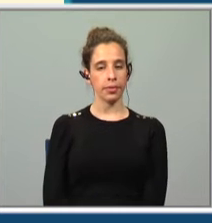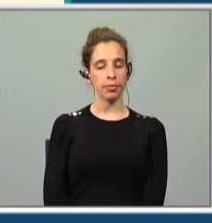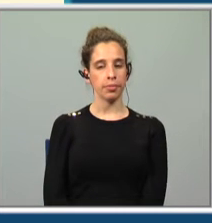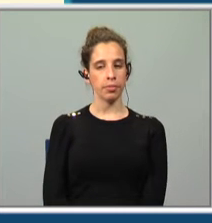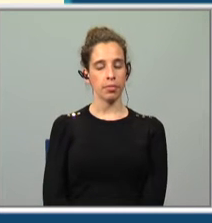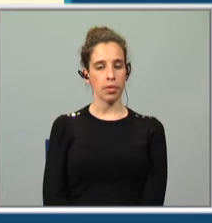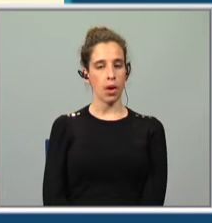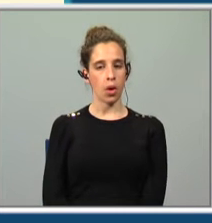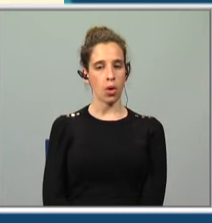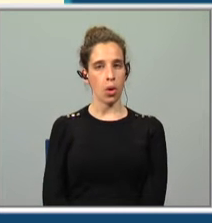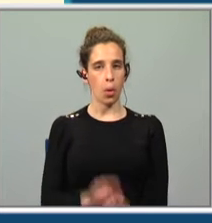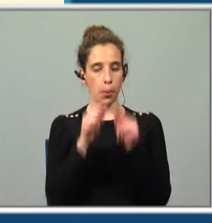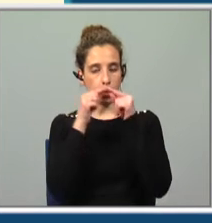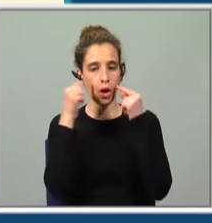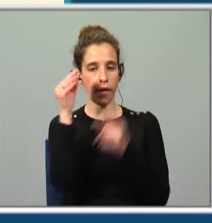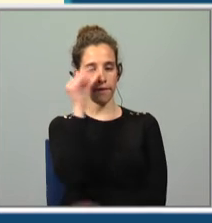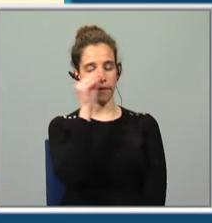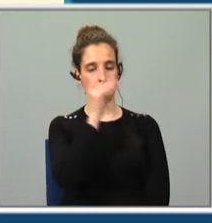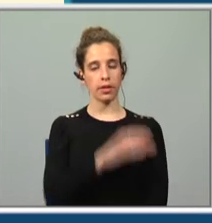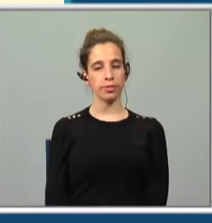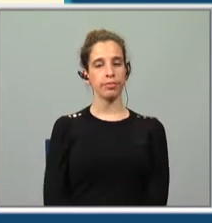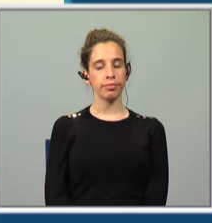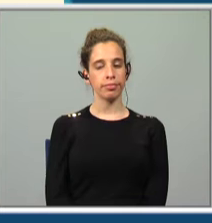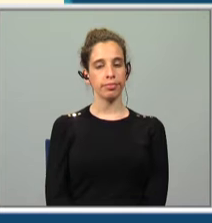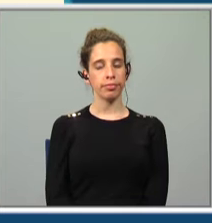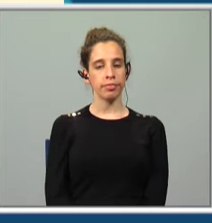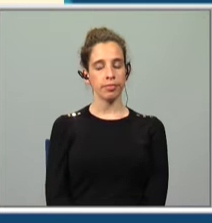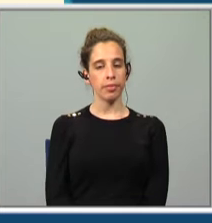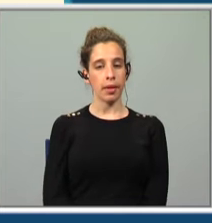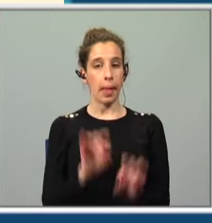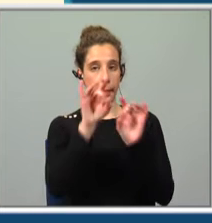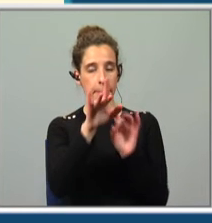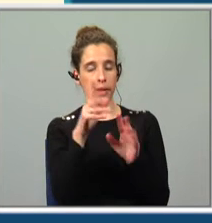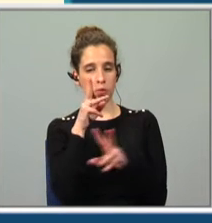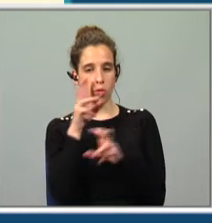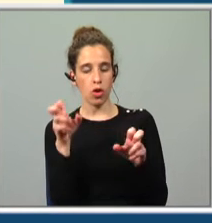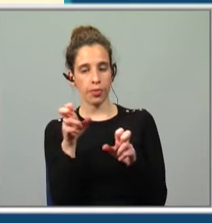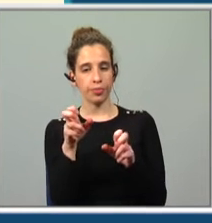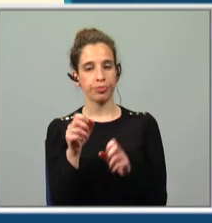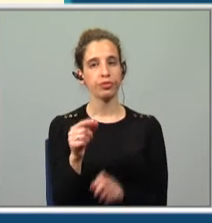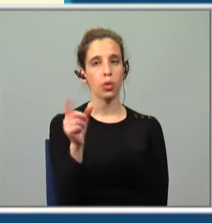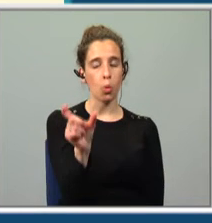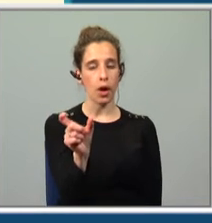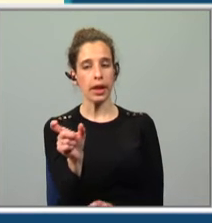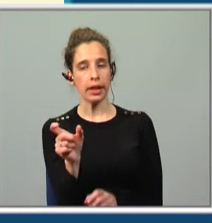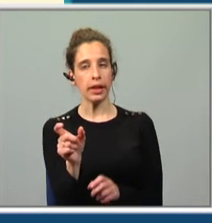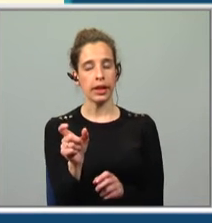com o seu bigode falso e daqui festa que eles encontravam num pedaço de papel 留著你的假鬍子，從這裡聚會他們在一張紙上發現了它